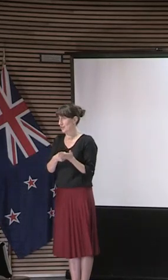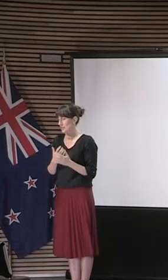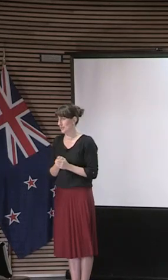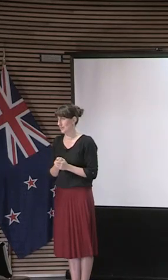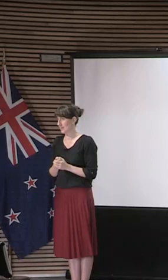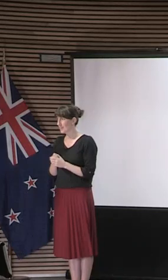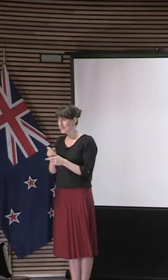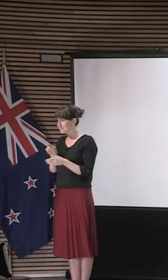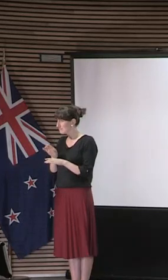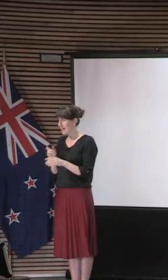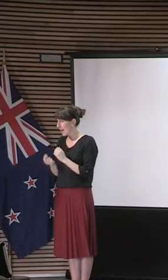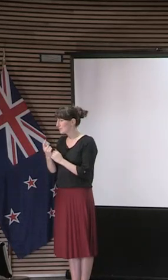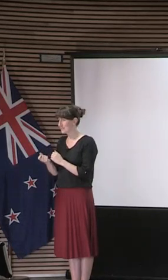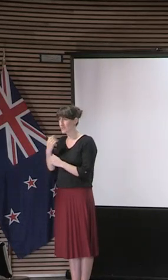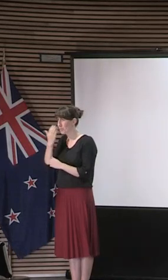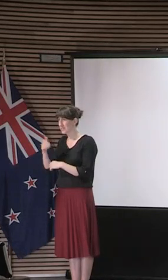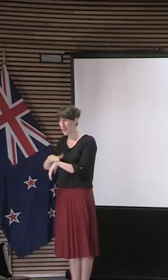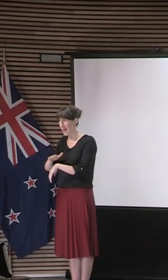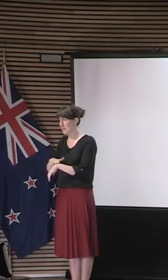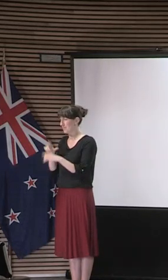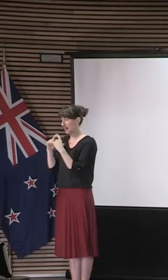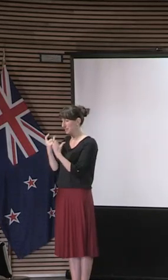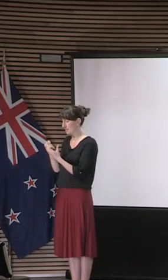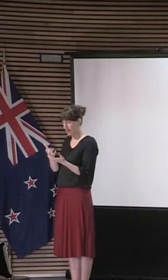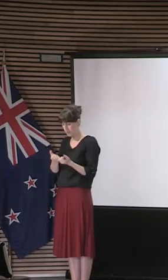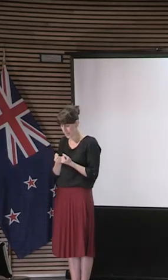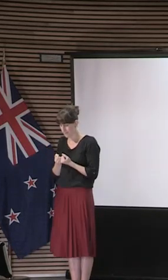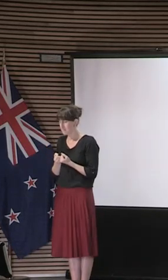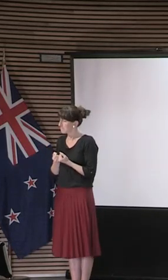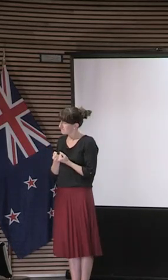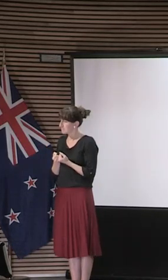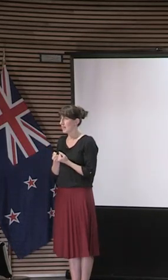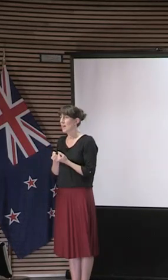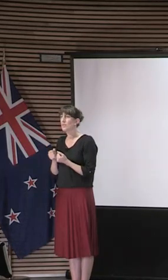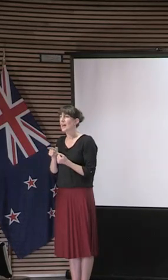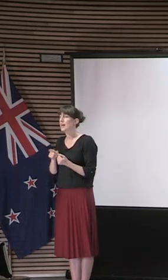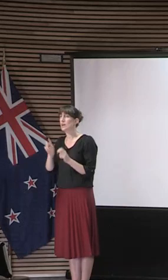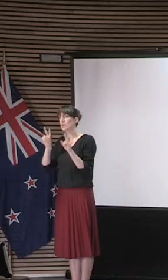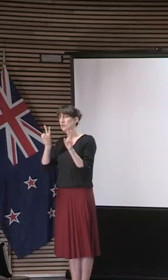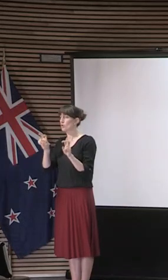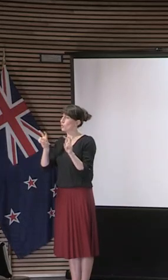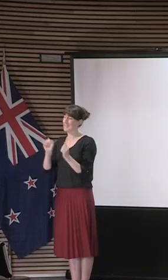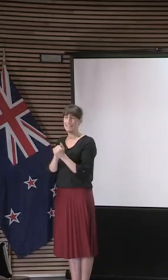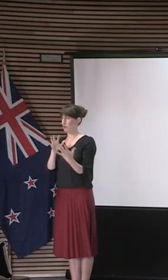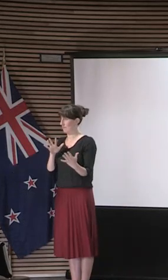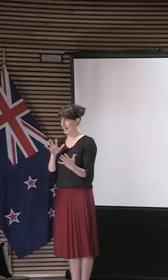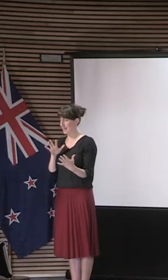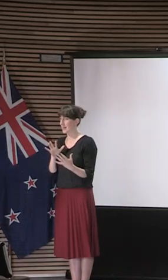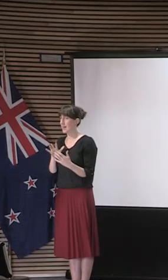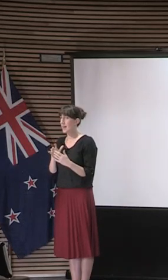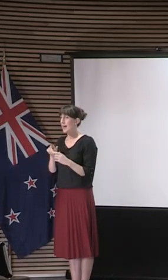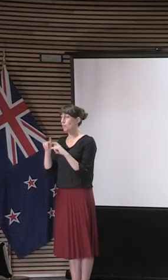kaore nga Kaitohu i whakaatu i